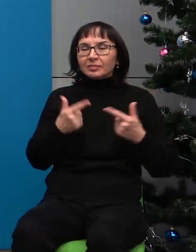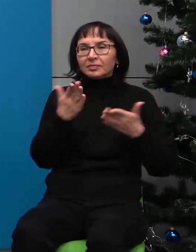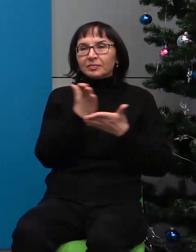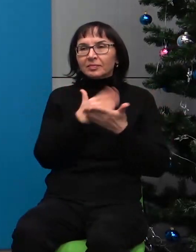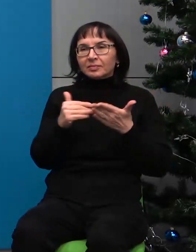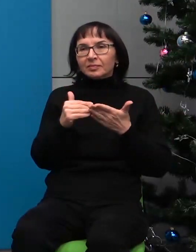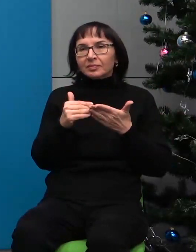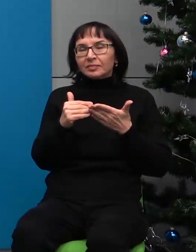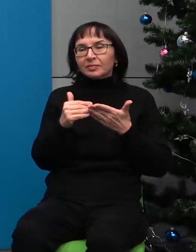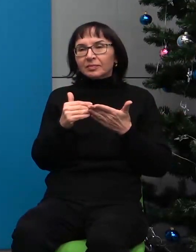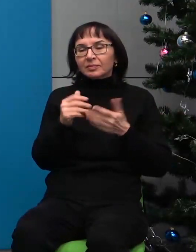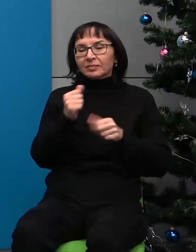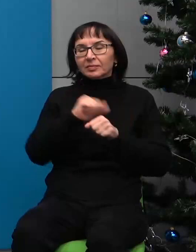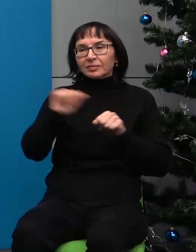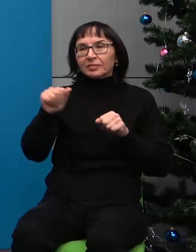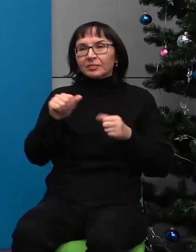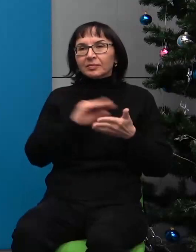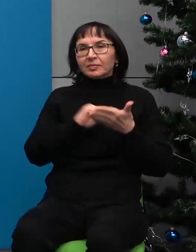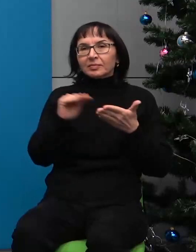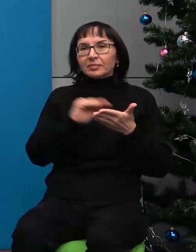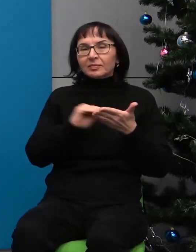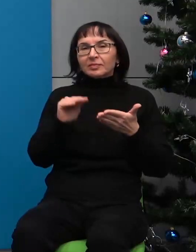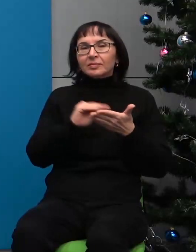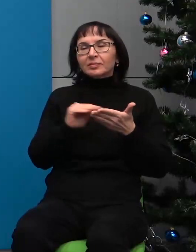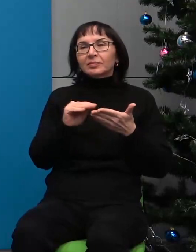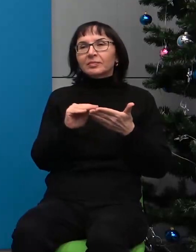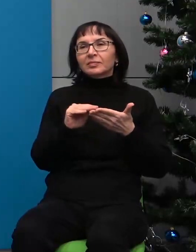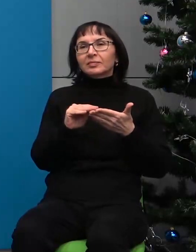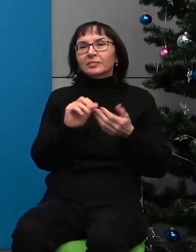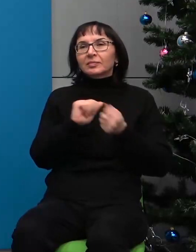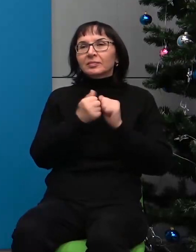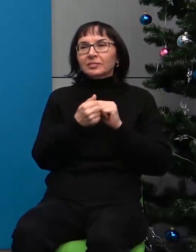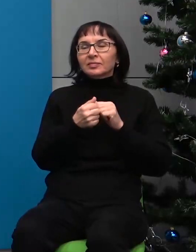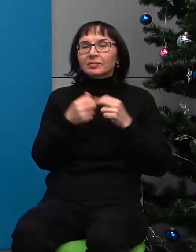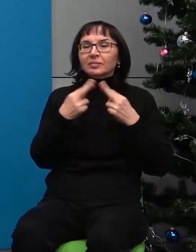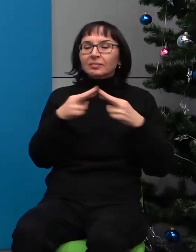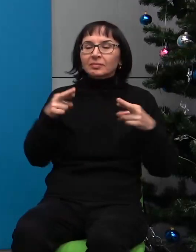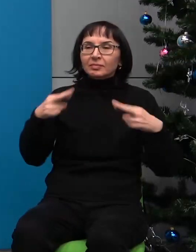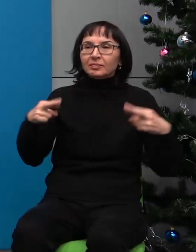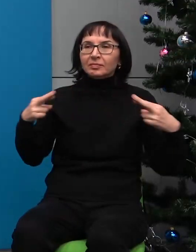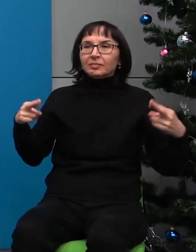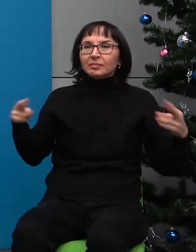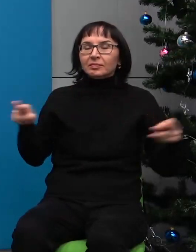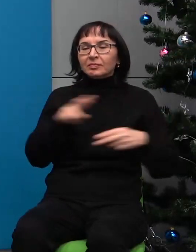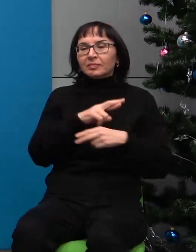Ma to też swoje blaski, ma też swoje cienie, ale nie będziemy państwa zanudzać.